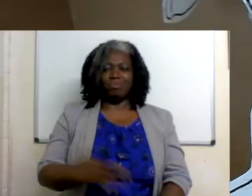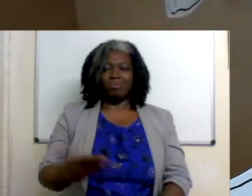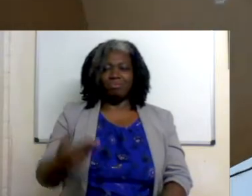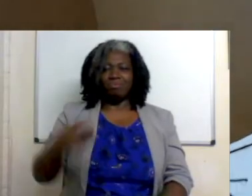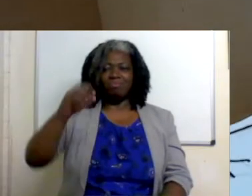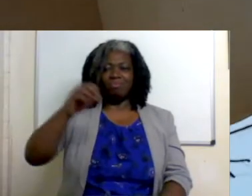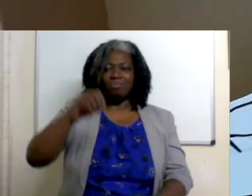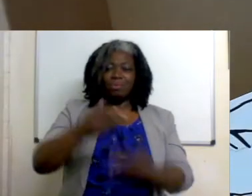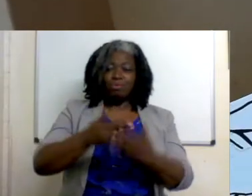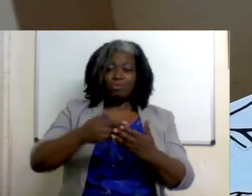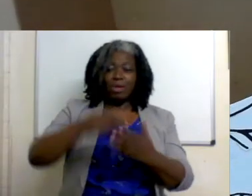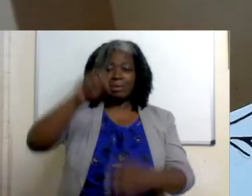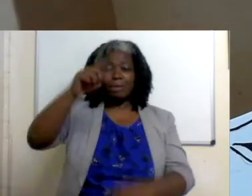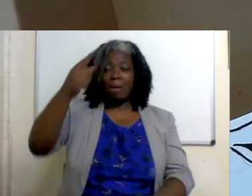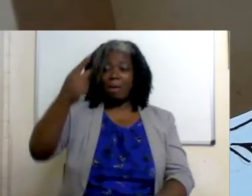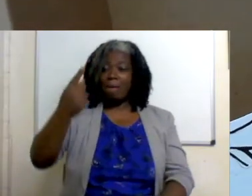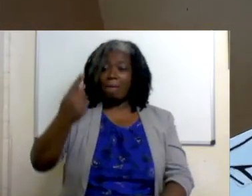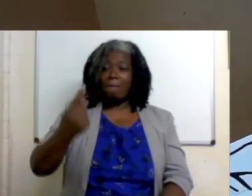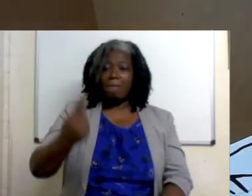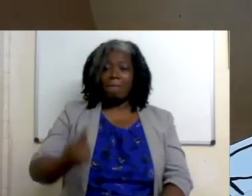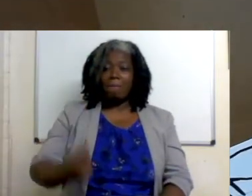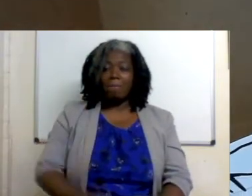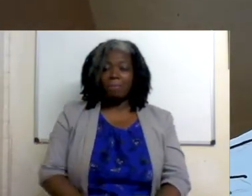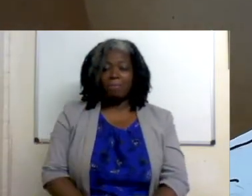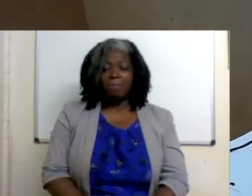Kvak! Kvak! A jak ten chleba jak pada ve vzduchu.